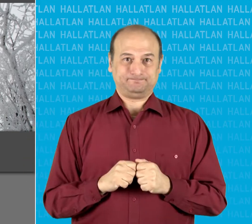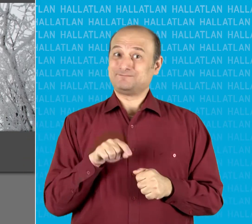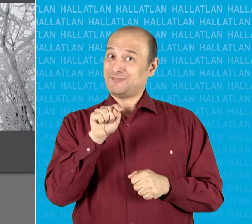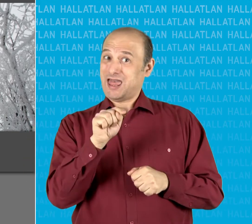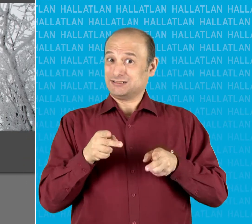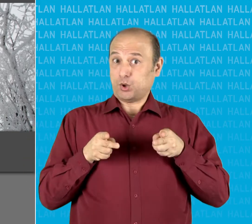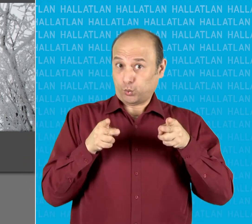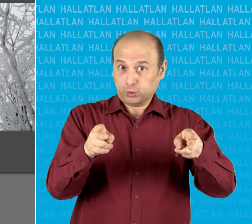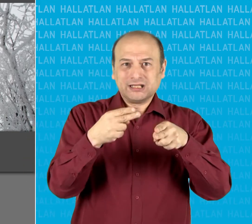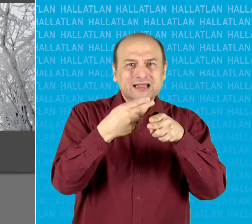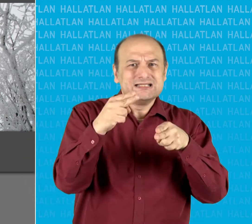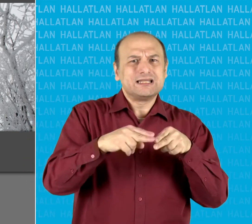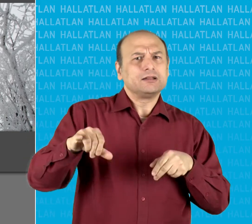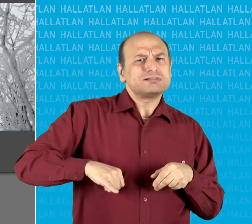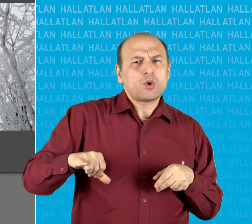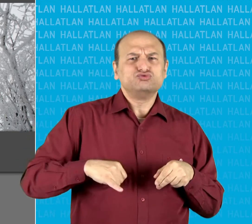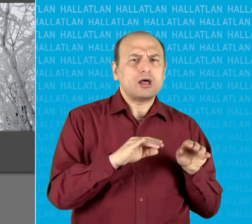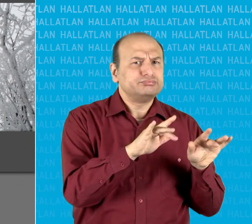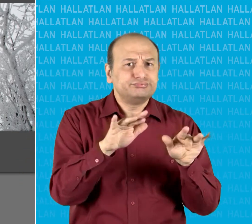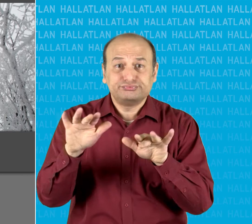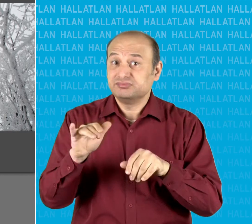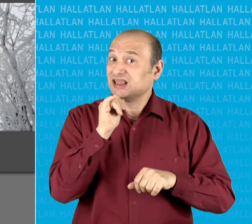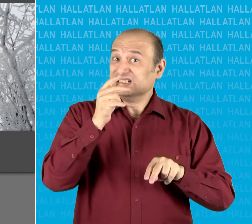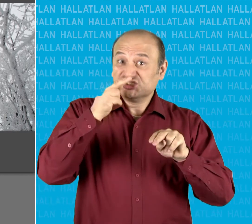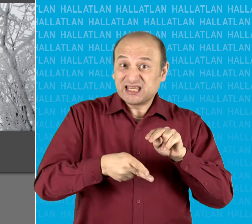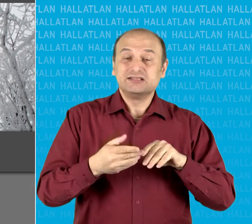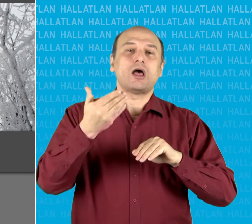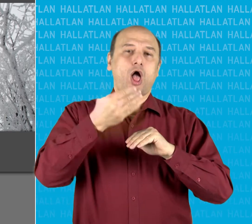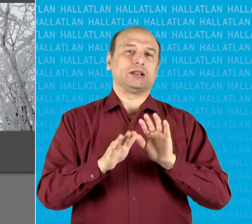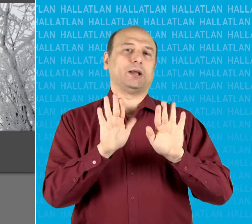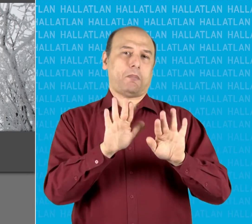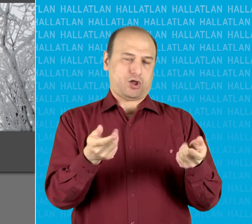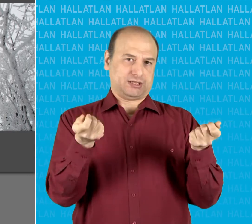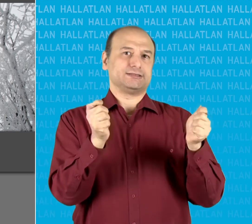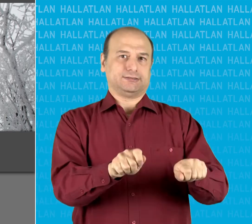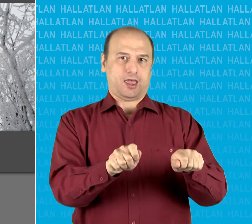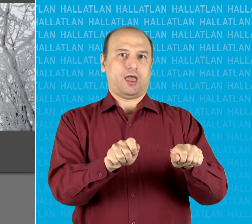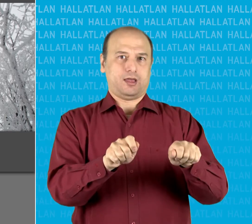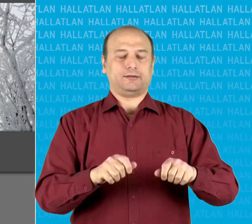és az út mindaddig zárva marad, míg az utat meg nem tisztítják és biztonságossá nem teszik.